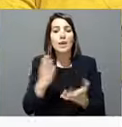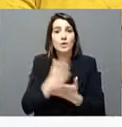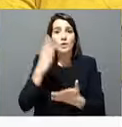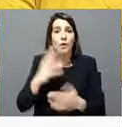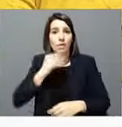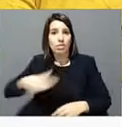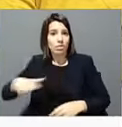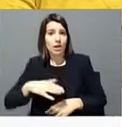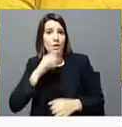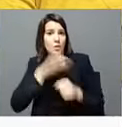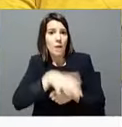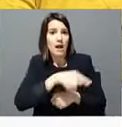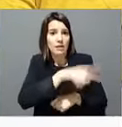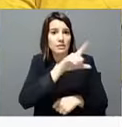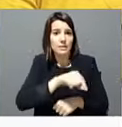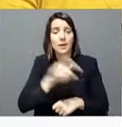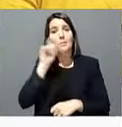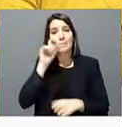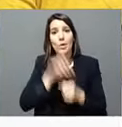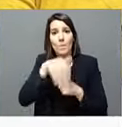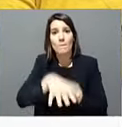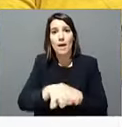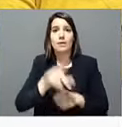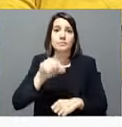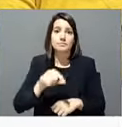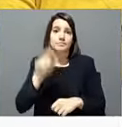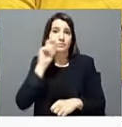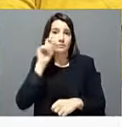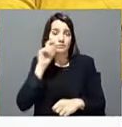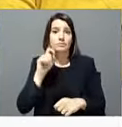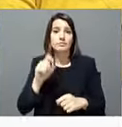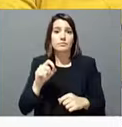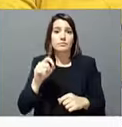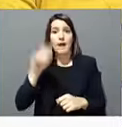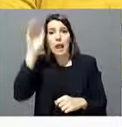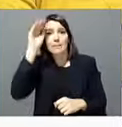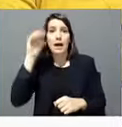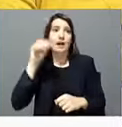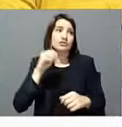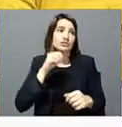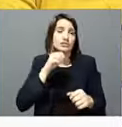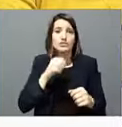Há que proteger o mar e a biodiversidade marinha também. Assim como